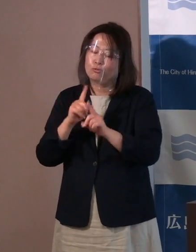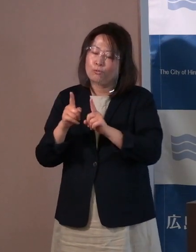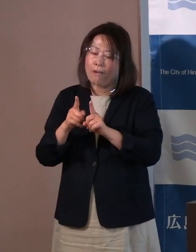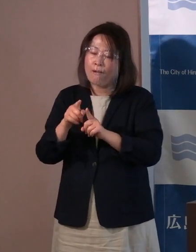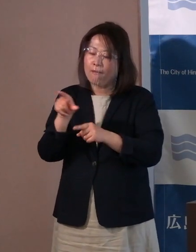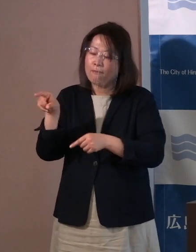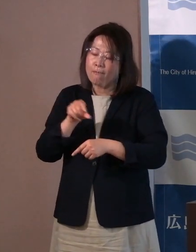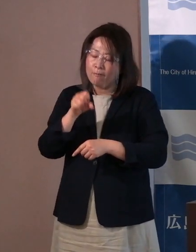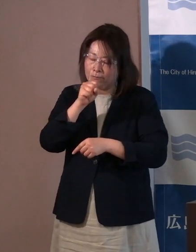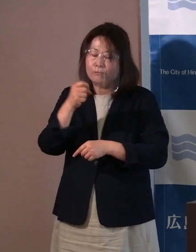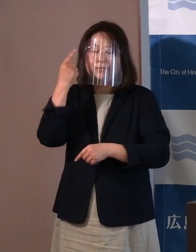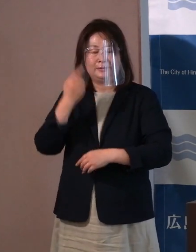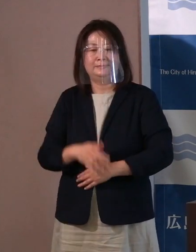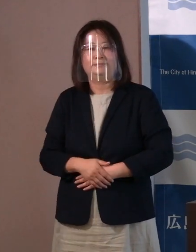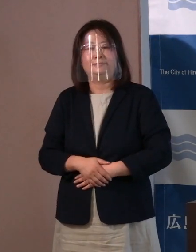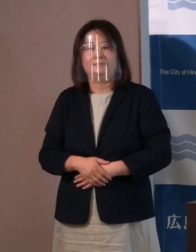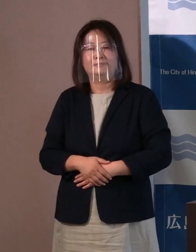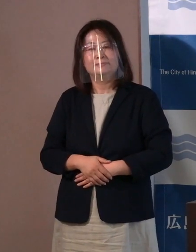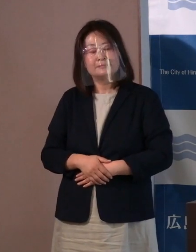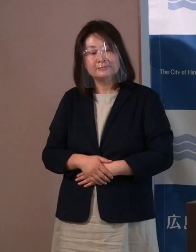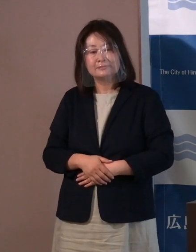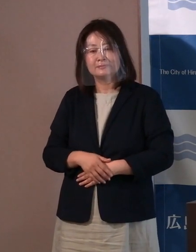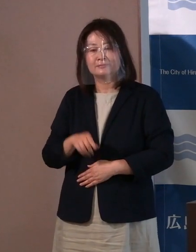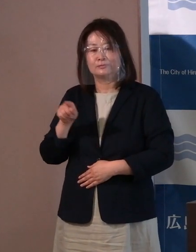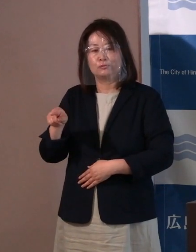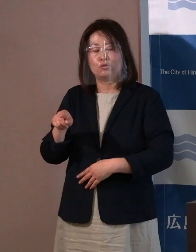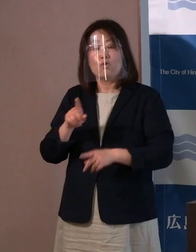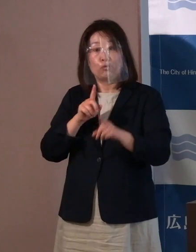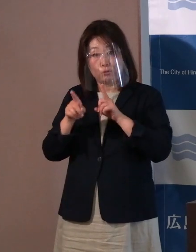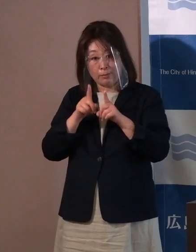そして引用した言葉に関しましては､